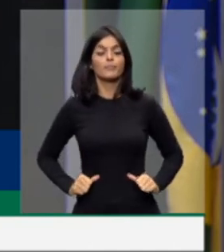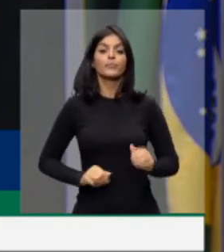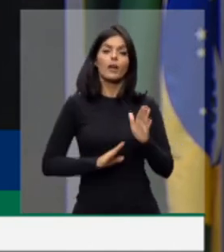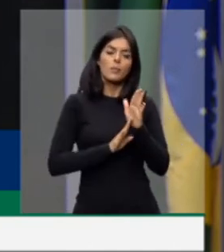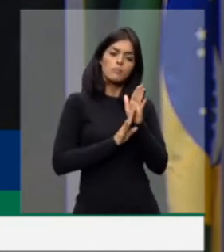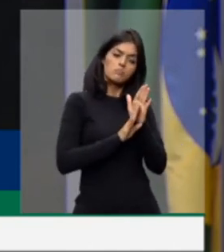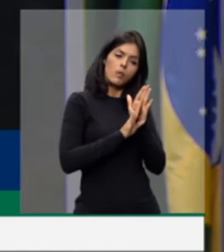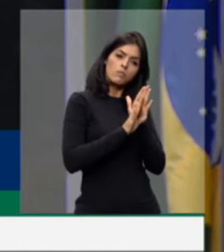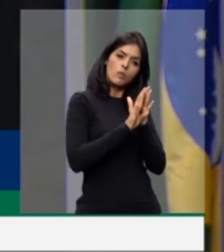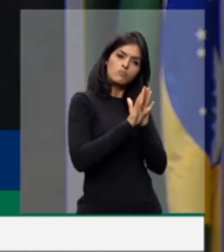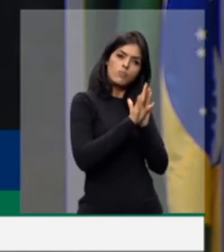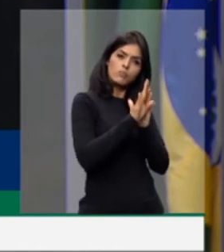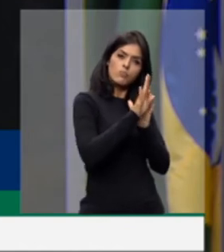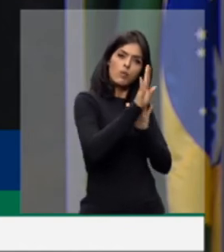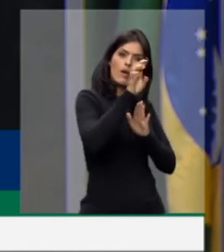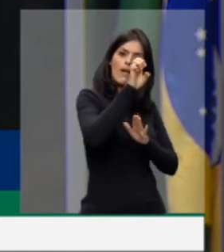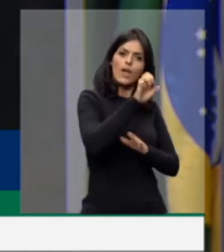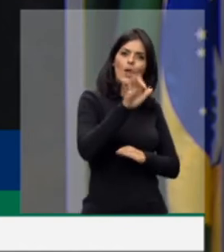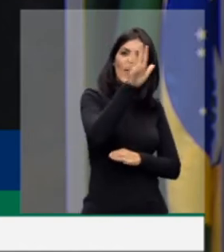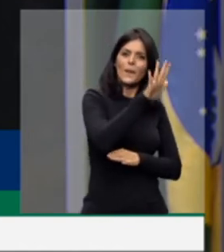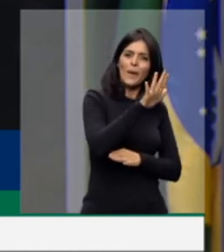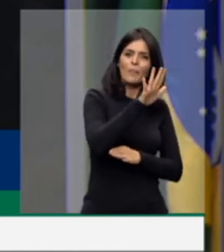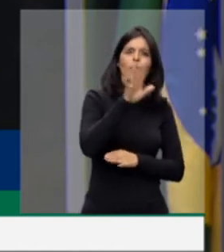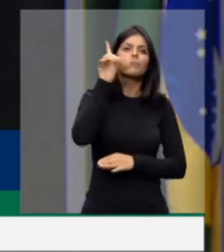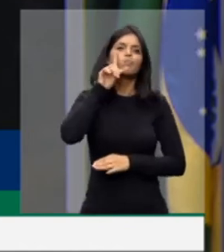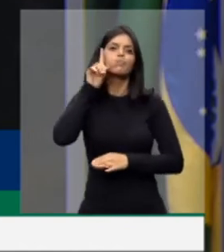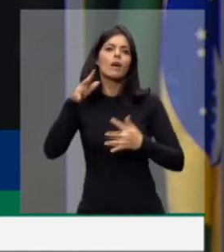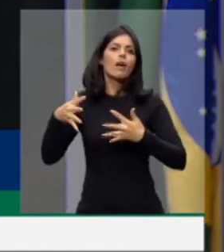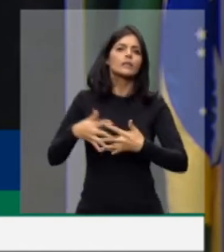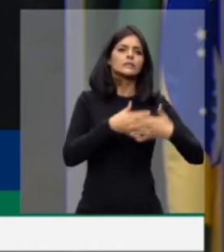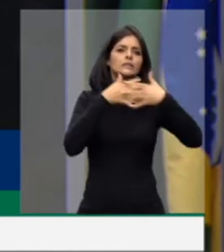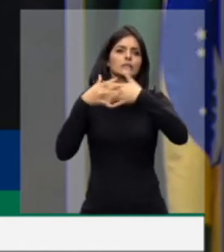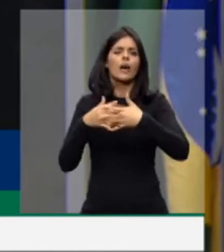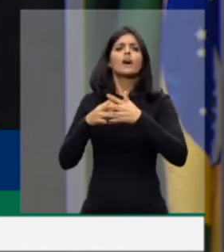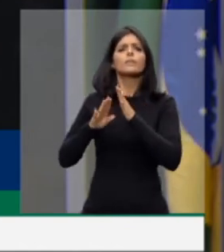NA VANGUARDA DO MUNDO NESSA PRODUÇÃO. A CURVA DO CRESCIMENTO DA PRODUÇÃO DE ENERGIA LIMPA, NA EUROPA, NOS